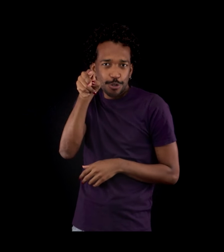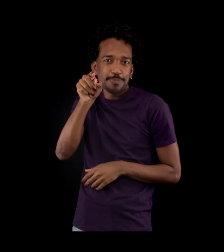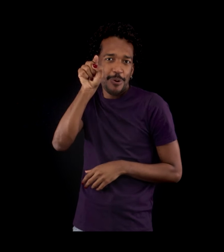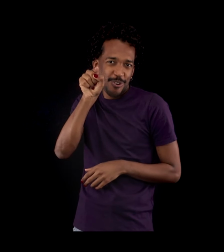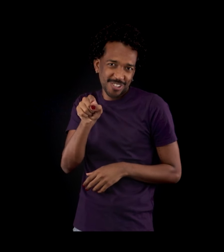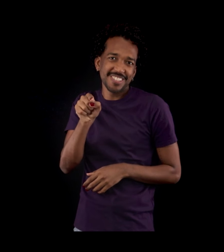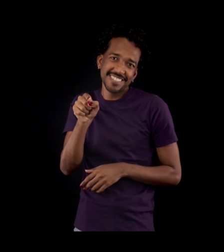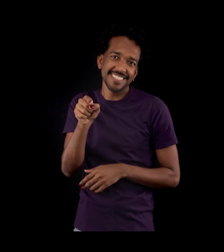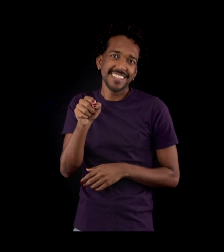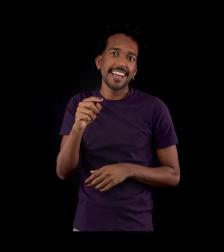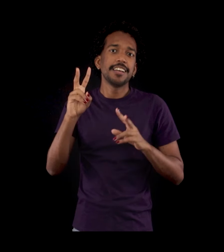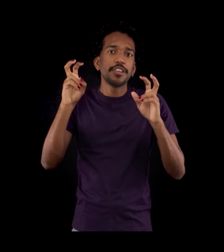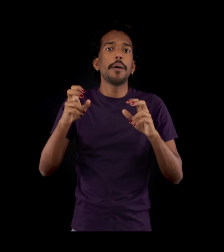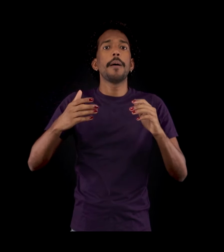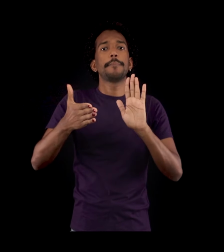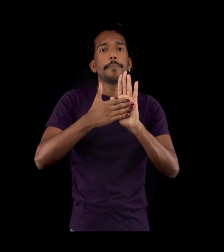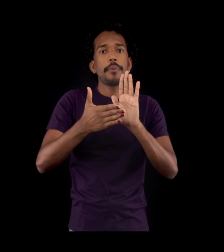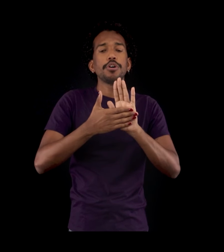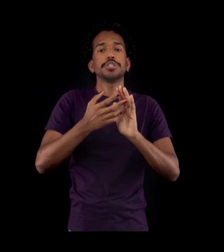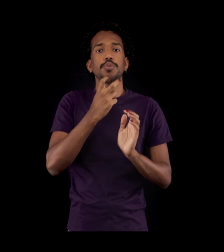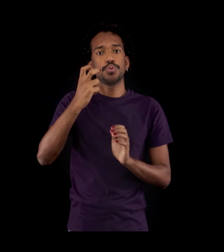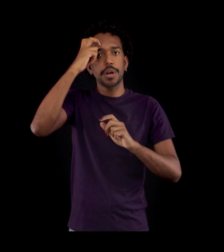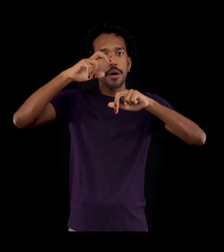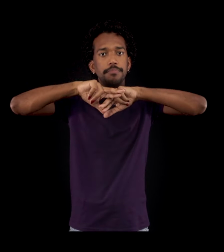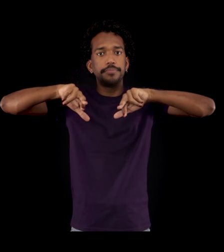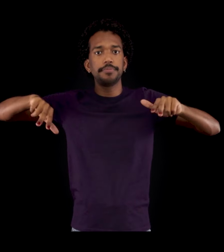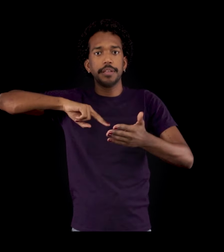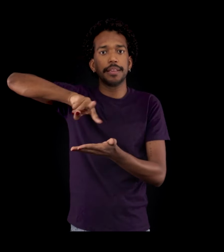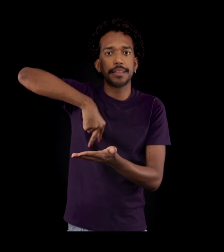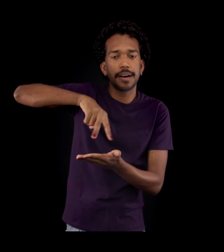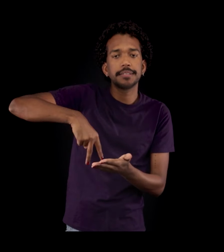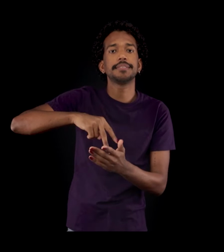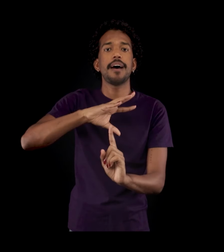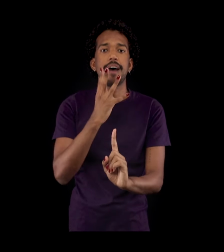“: uma proposta pluricultural de dança, arte e educação”.